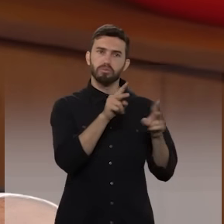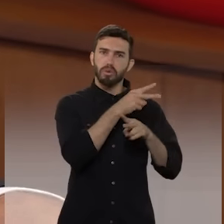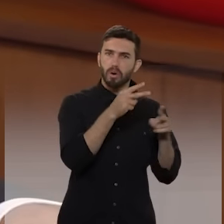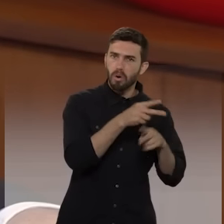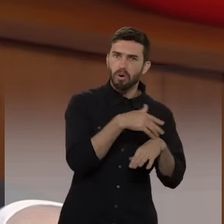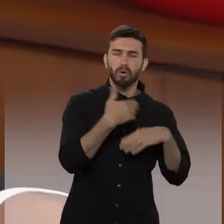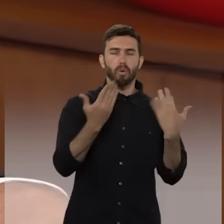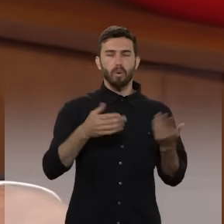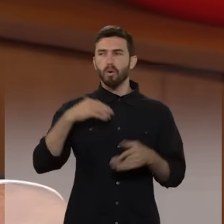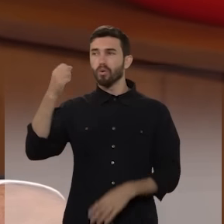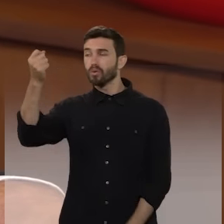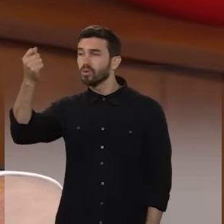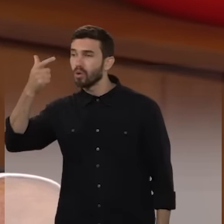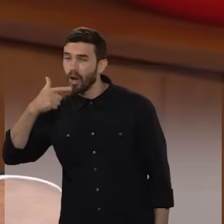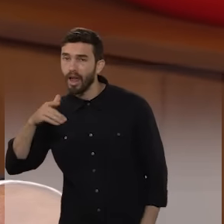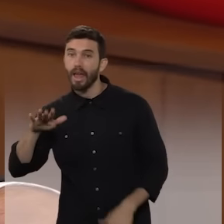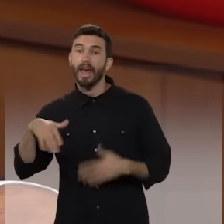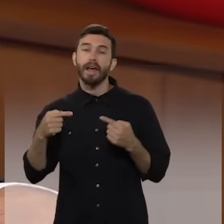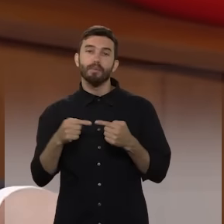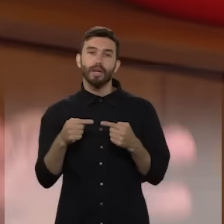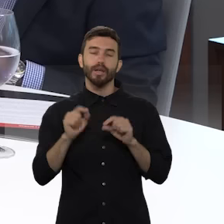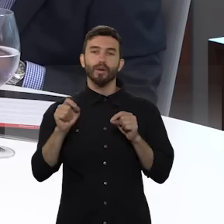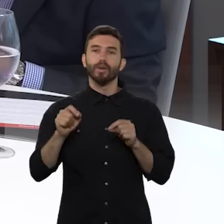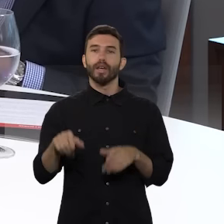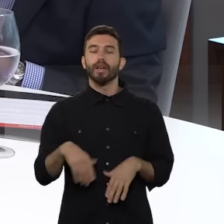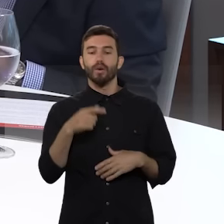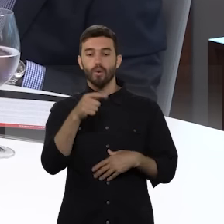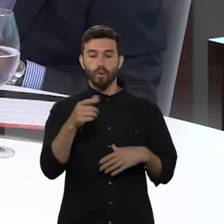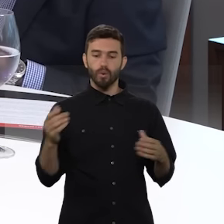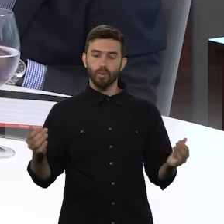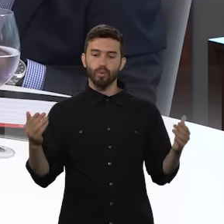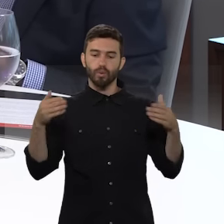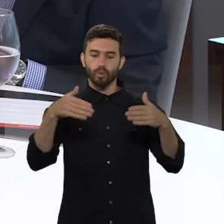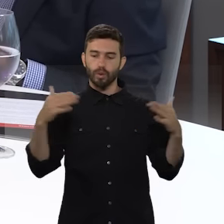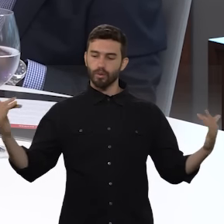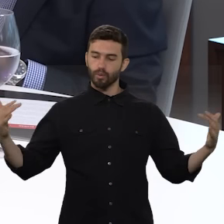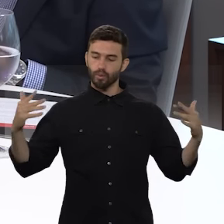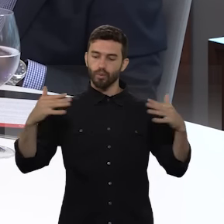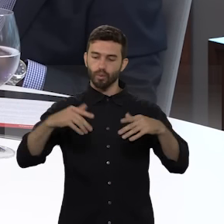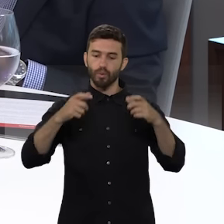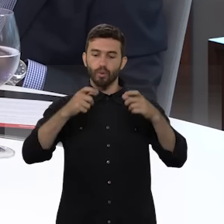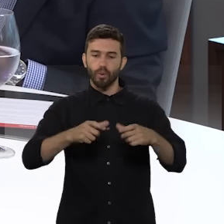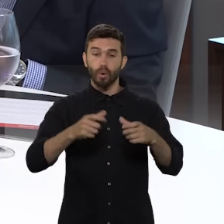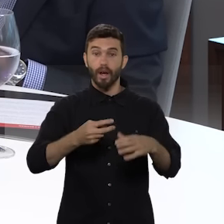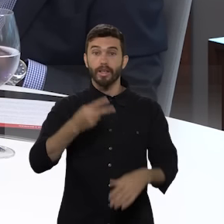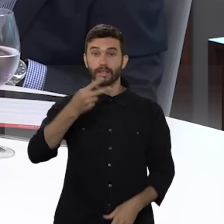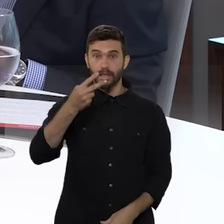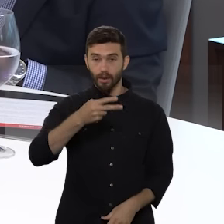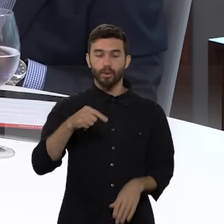para o consumidor é uma rede de transmissão como as que saem das geradoras de... hidrelétricas.